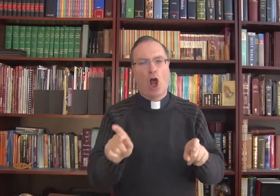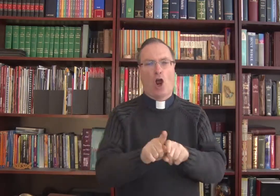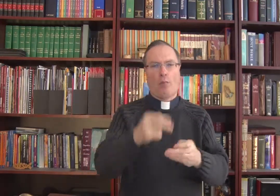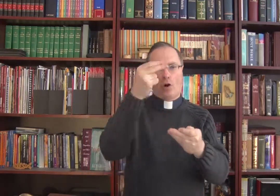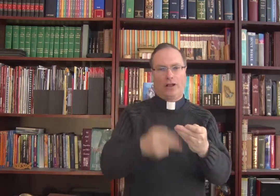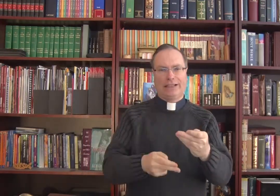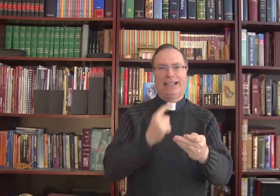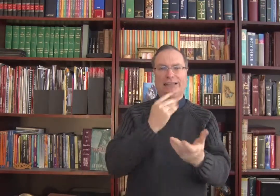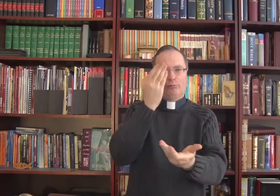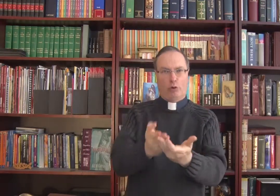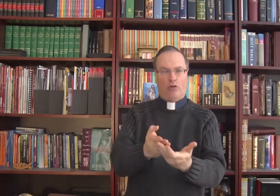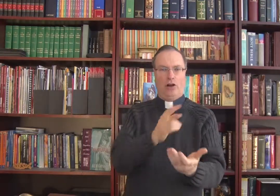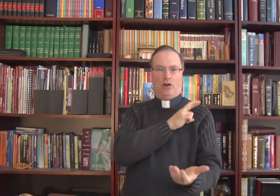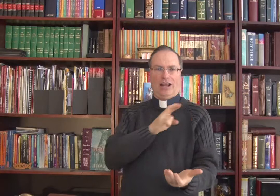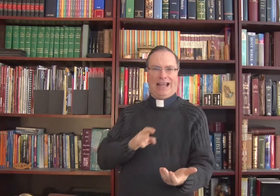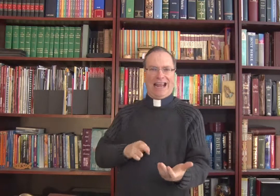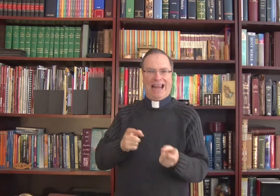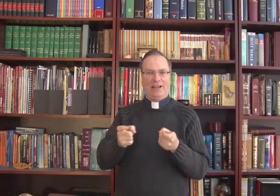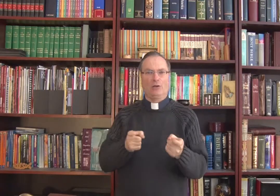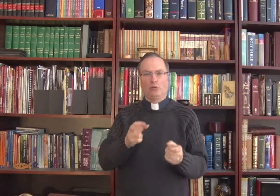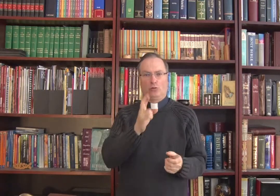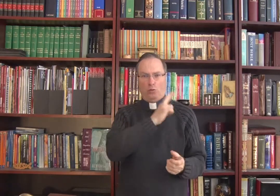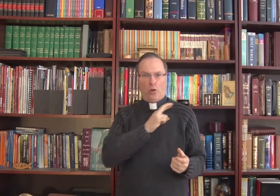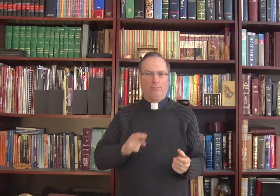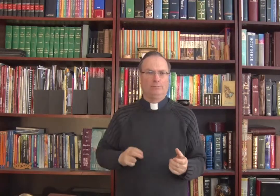comme un contrat qui prouve le règne du roi.